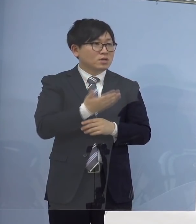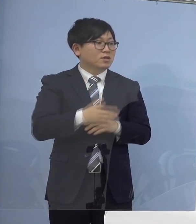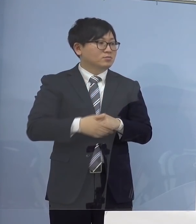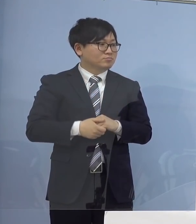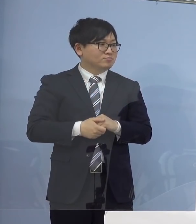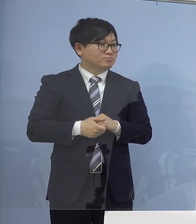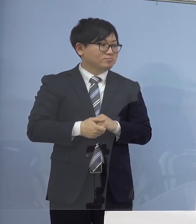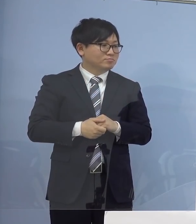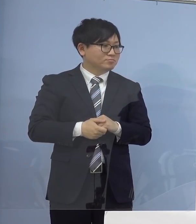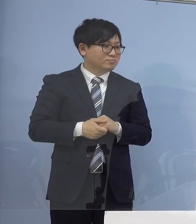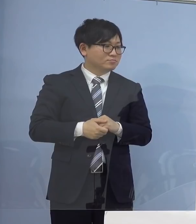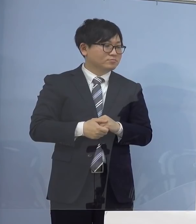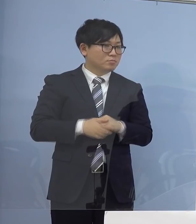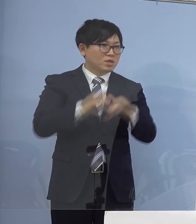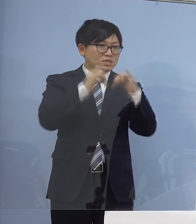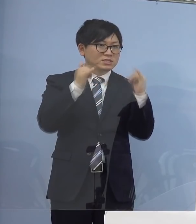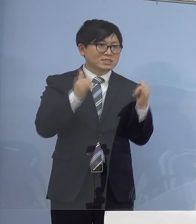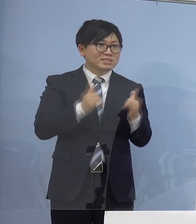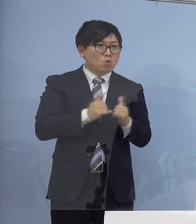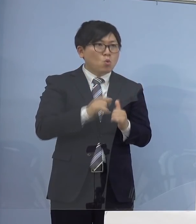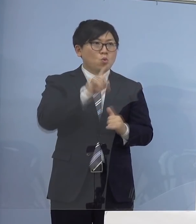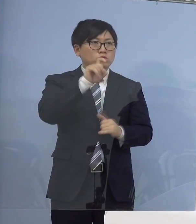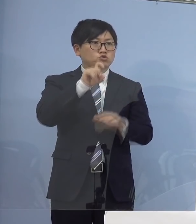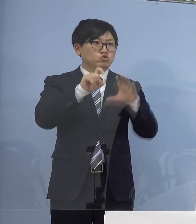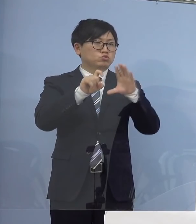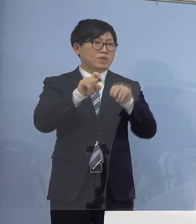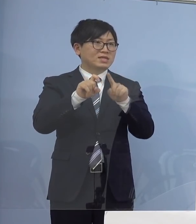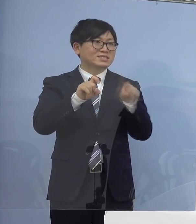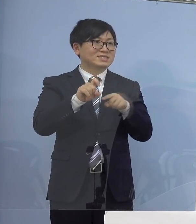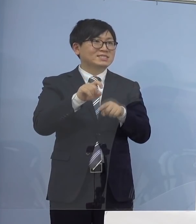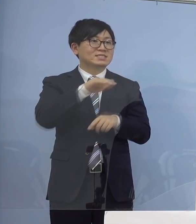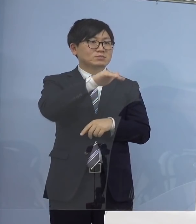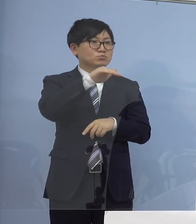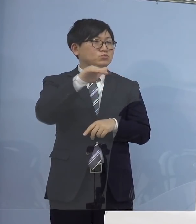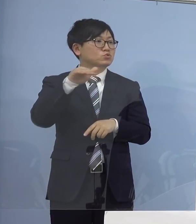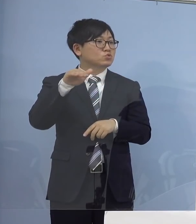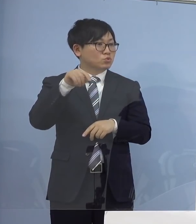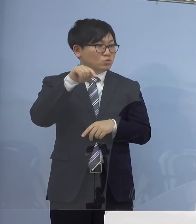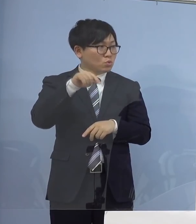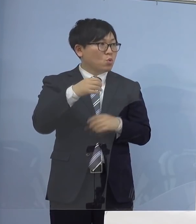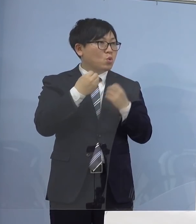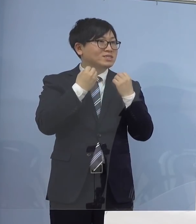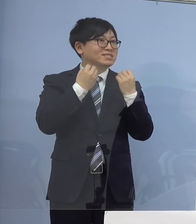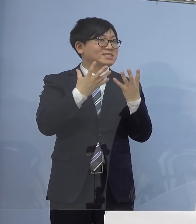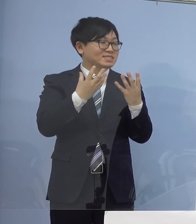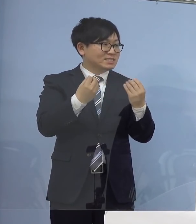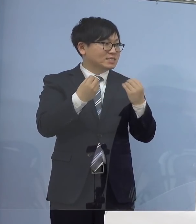（保健福祉部長） 人口10万人当たりの新規陽性者数ですね